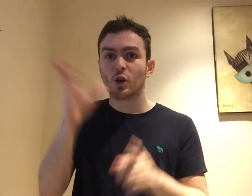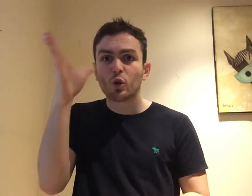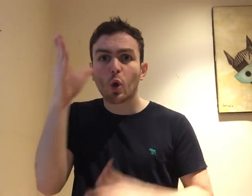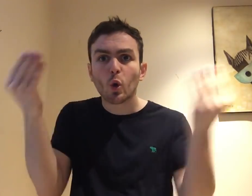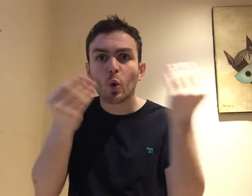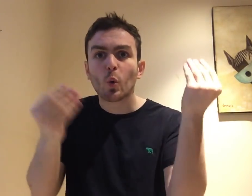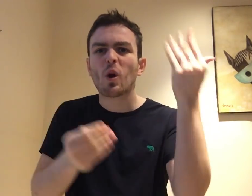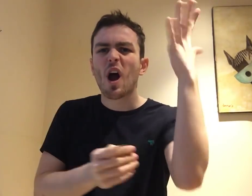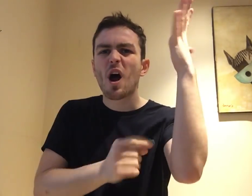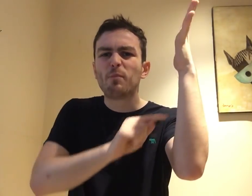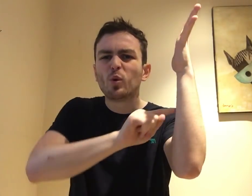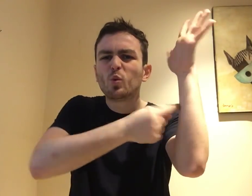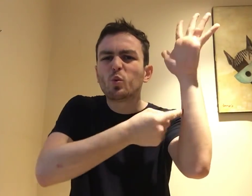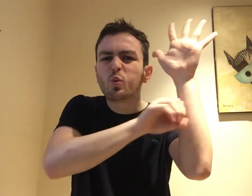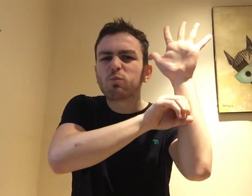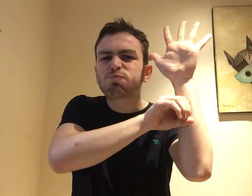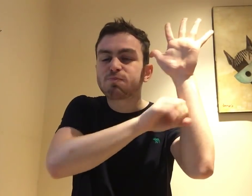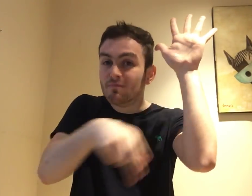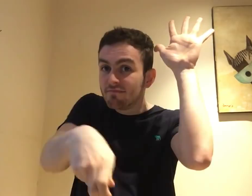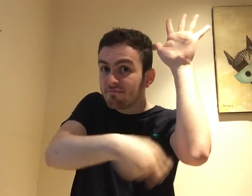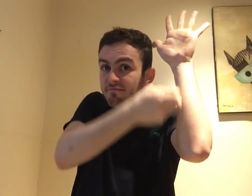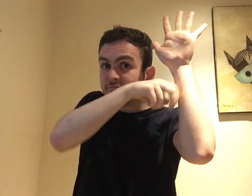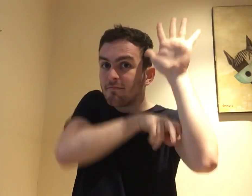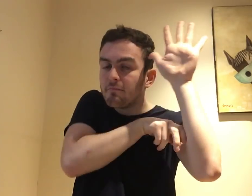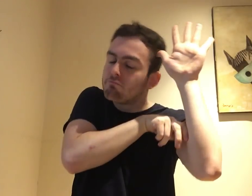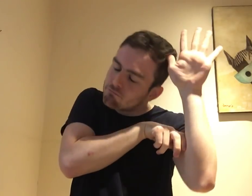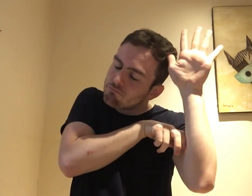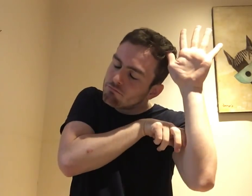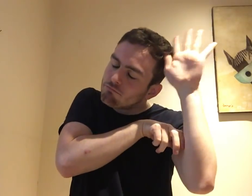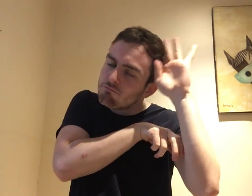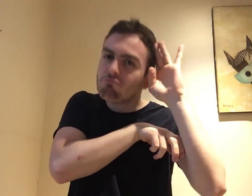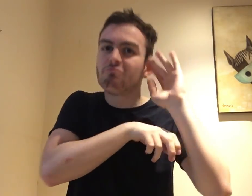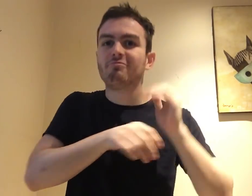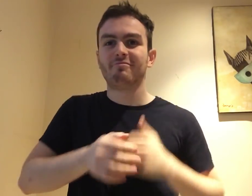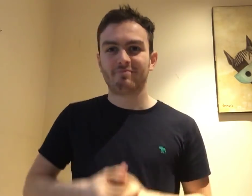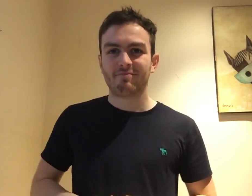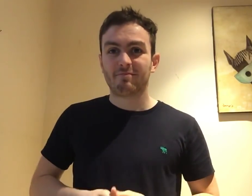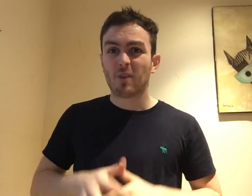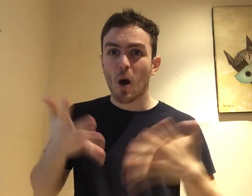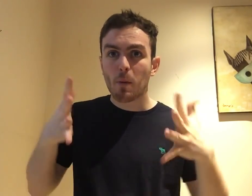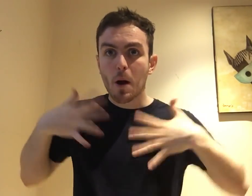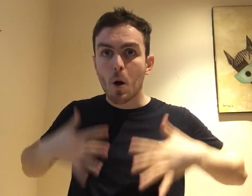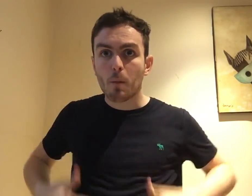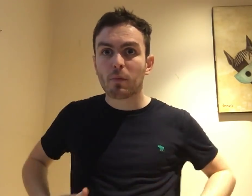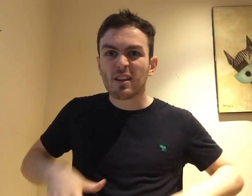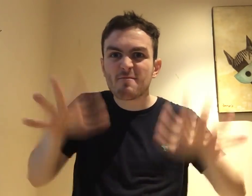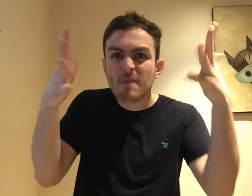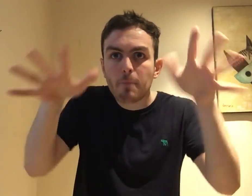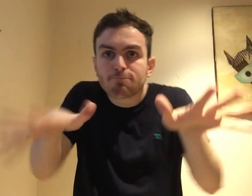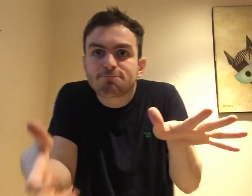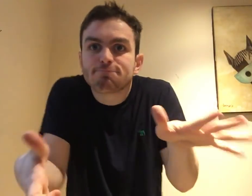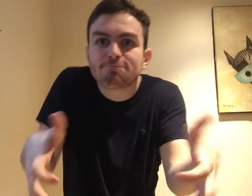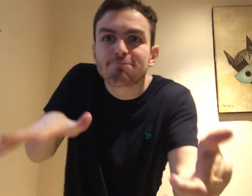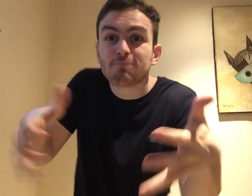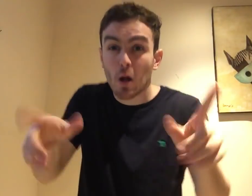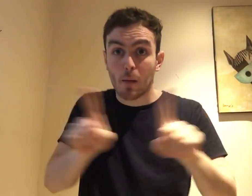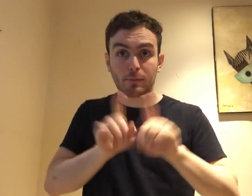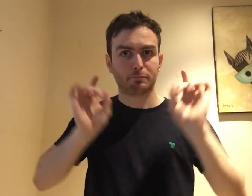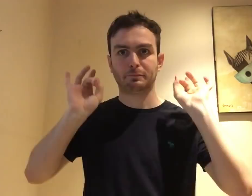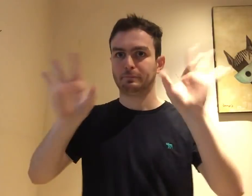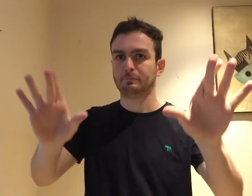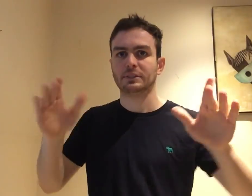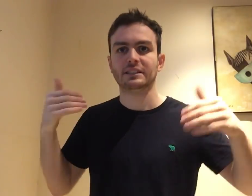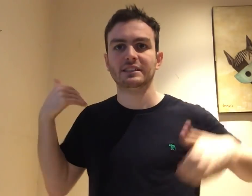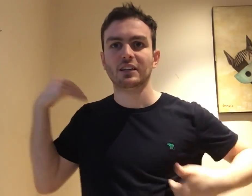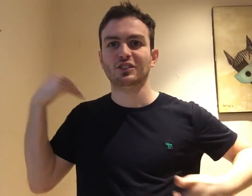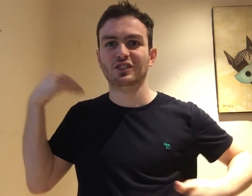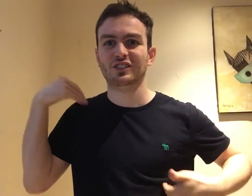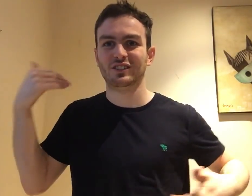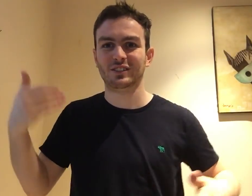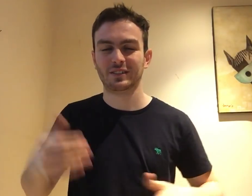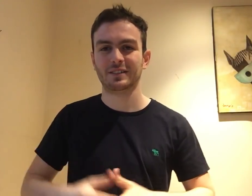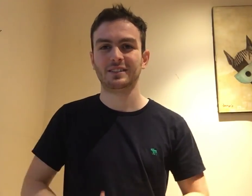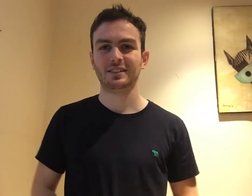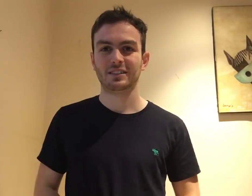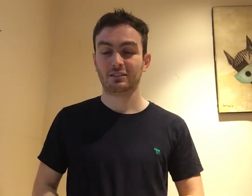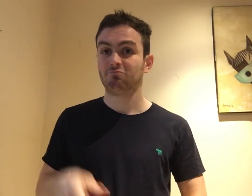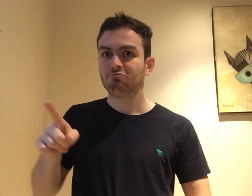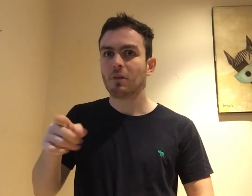dormait dans des trous dans les arbres et marchait à quatre pattes comme sa famille de singes.